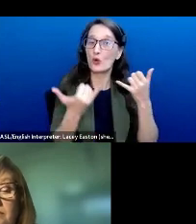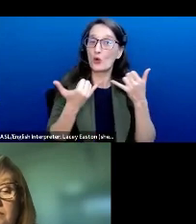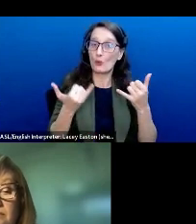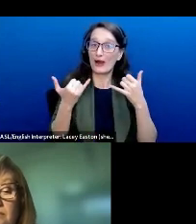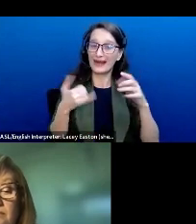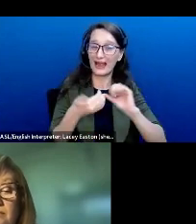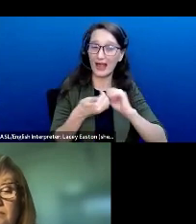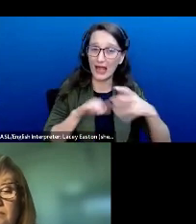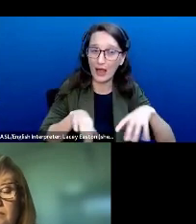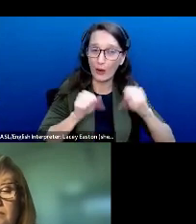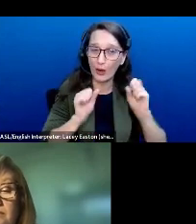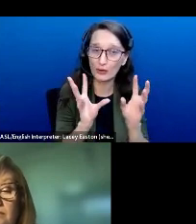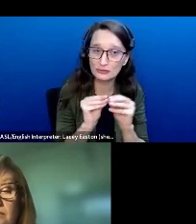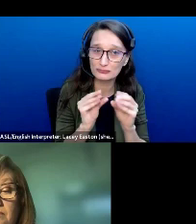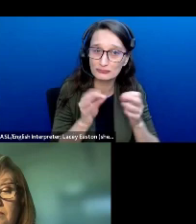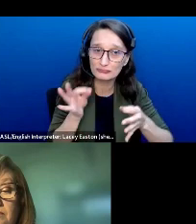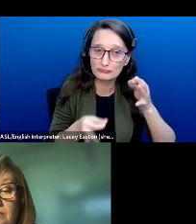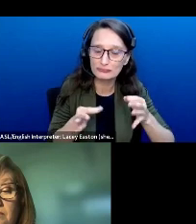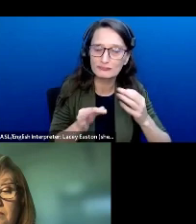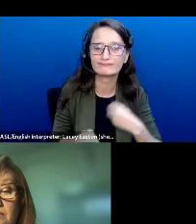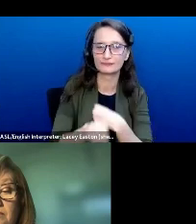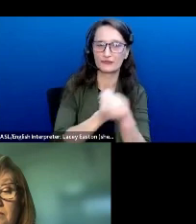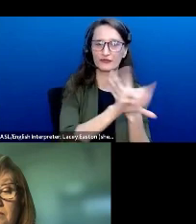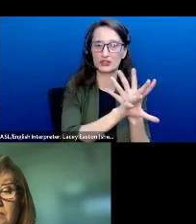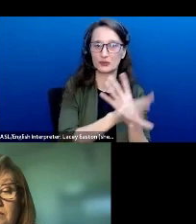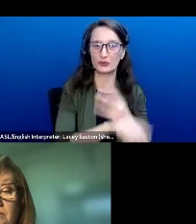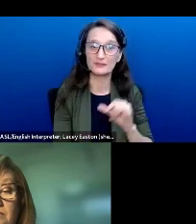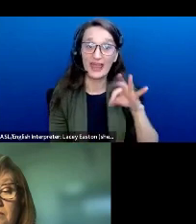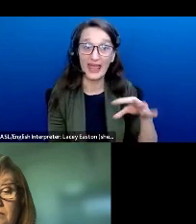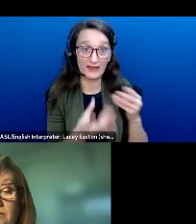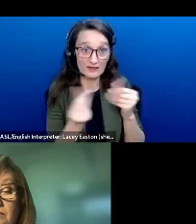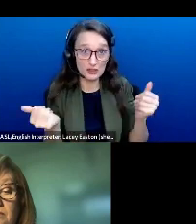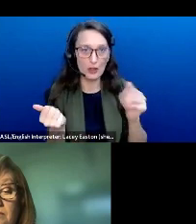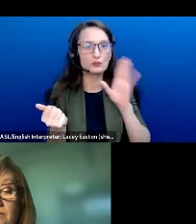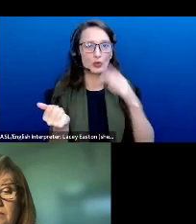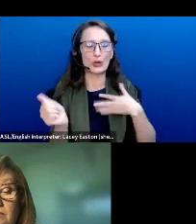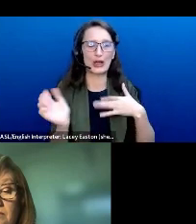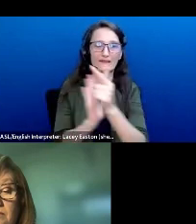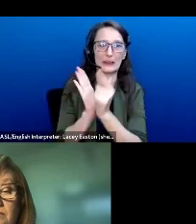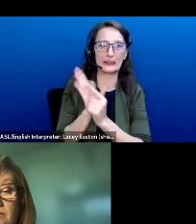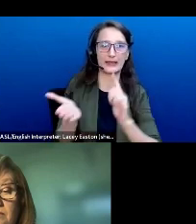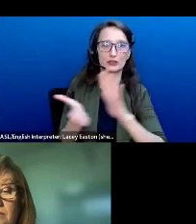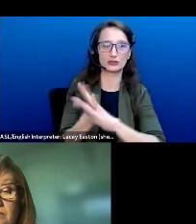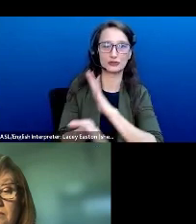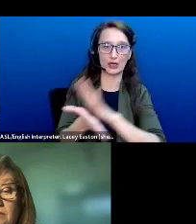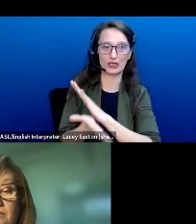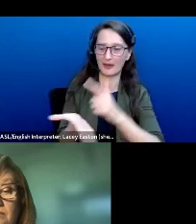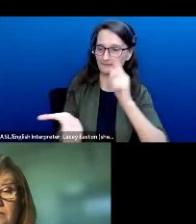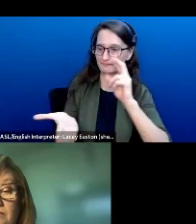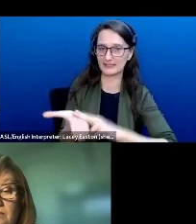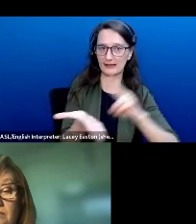se resuelve, se firma un acuerdo legalmente vinculante. Y, por último, todas las discusiones son